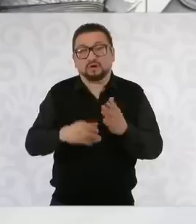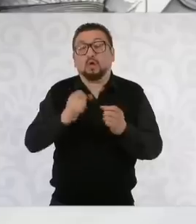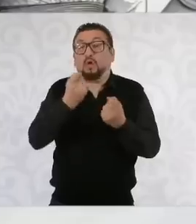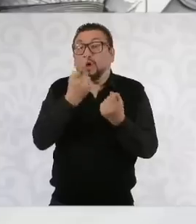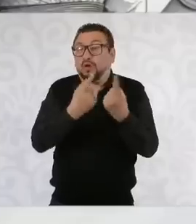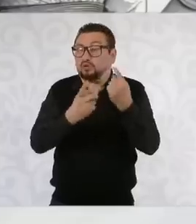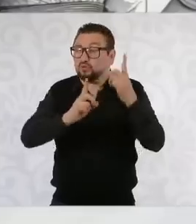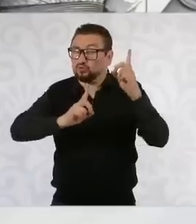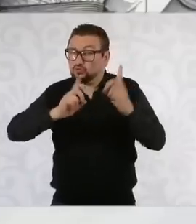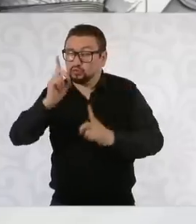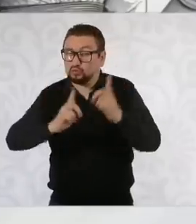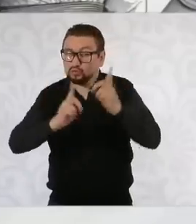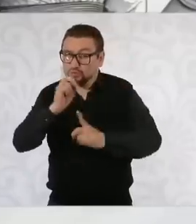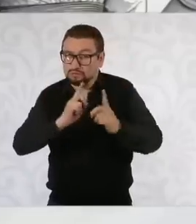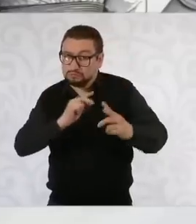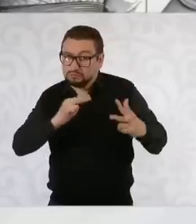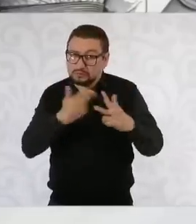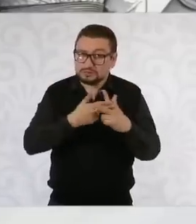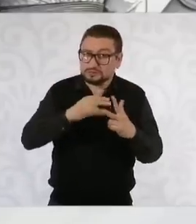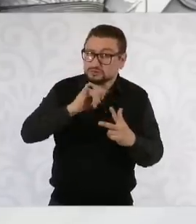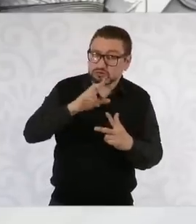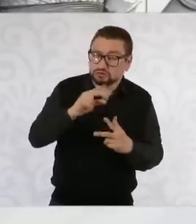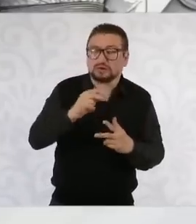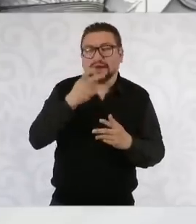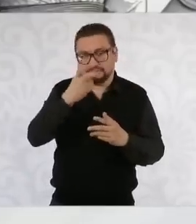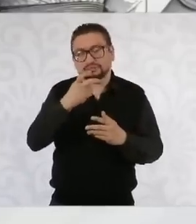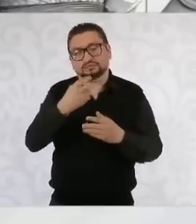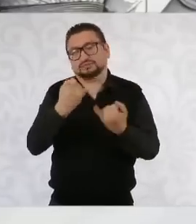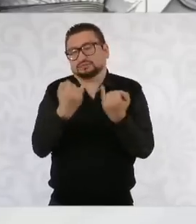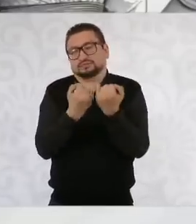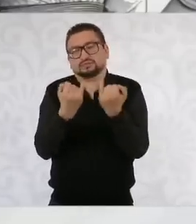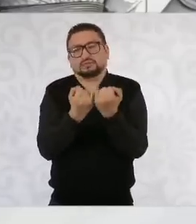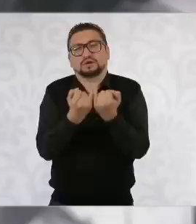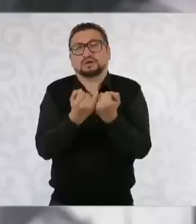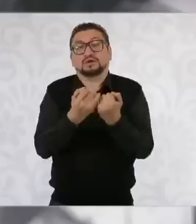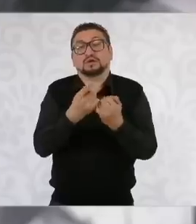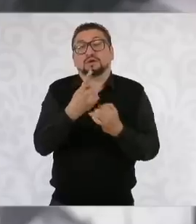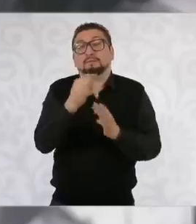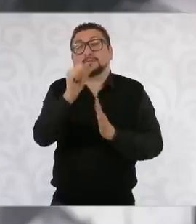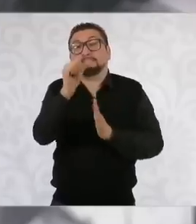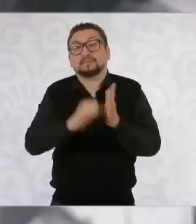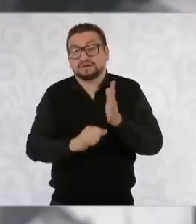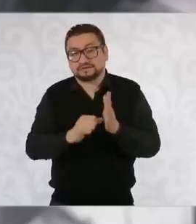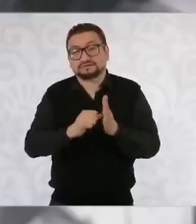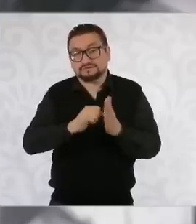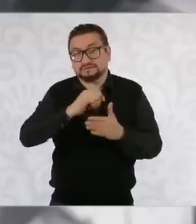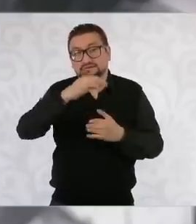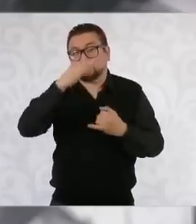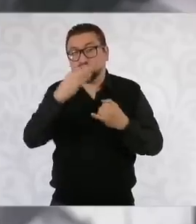que sea un homicidio puede ser ese el caso y al final del mes también siempre eh enfatizamos que